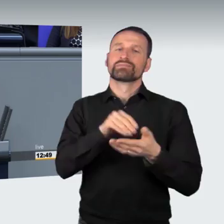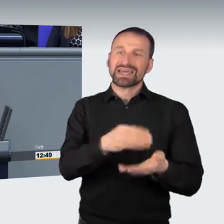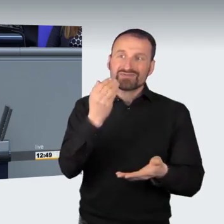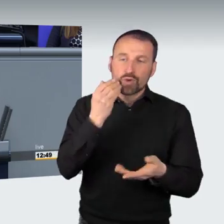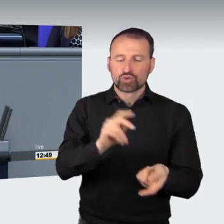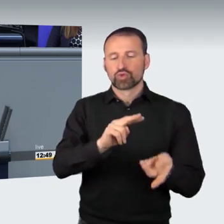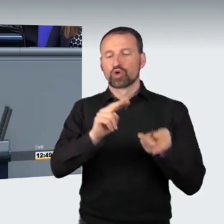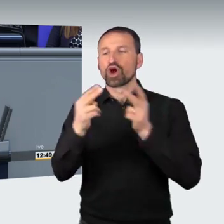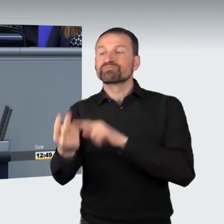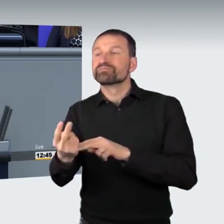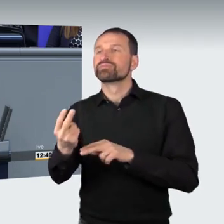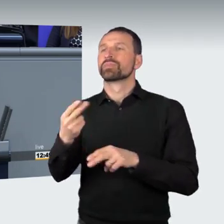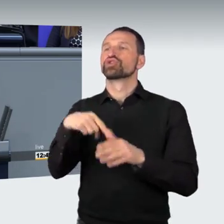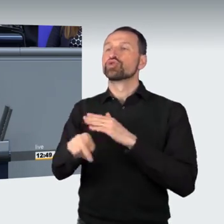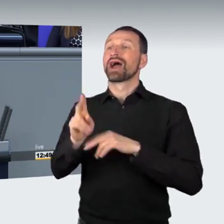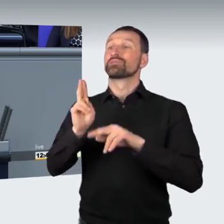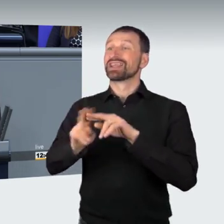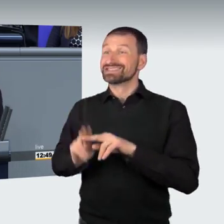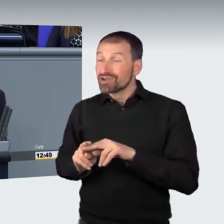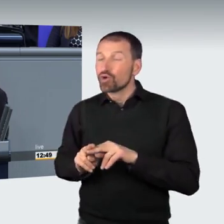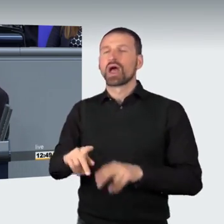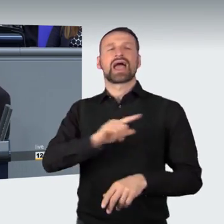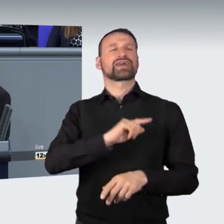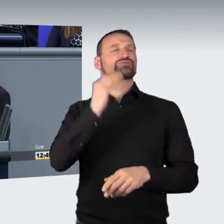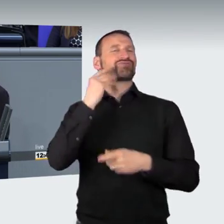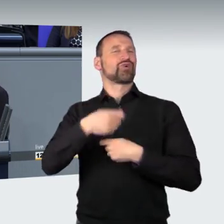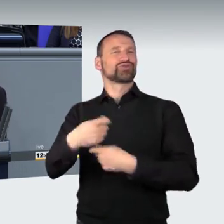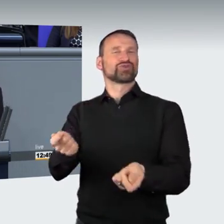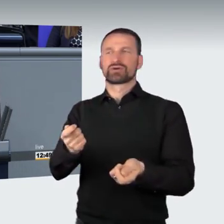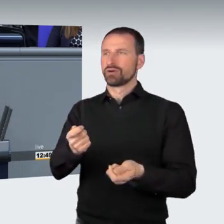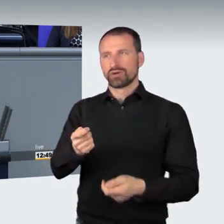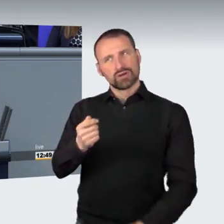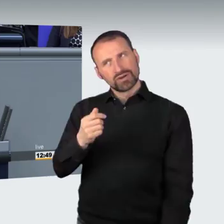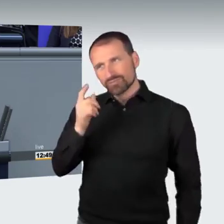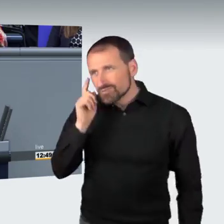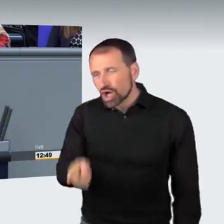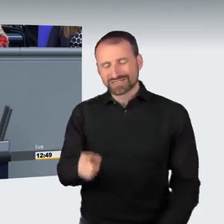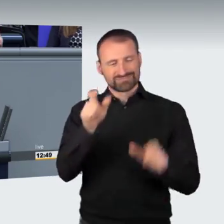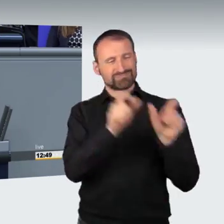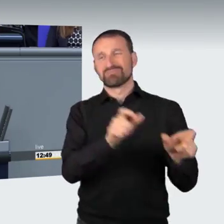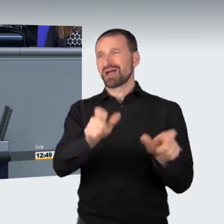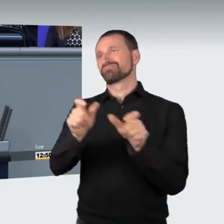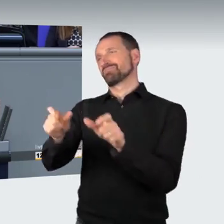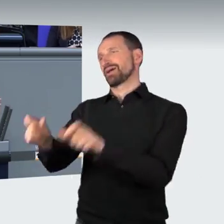im Sinne von Mieterinnen und Mietern zu machen. Das ist die Wahrheit. Da hilft jetzt auch der nächste zahme Vorschlag von Heiko Maas